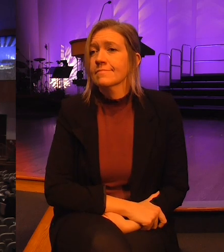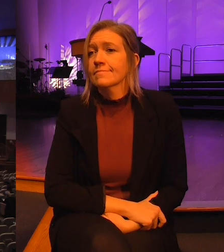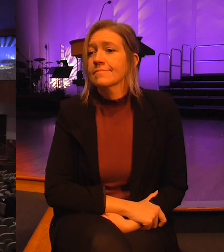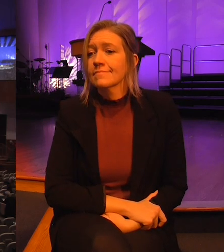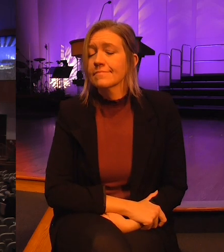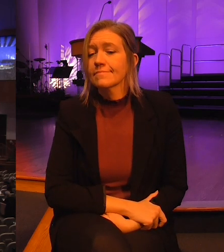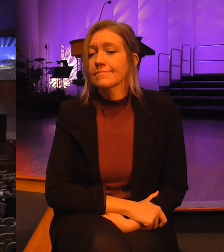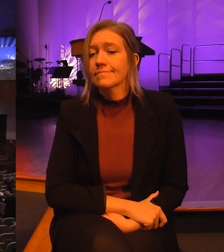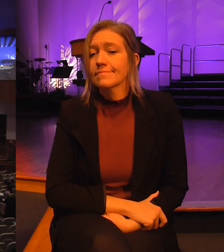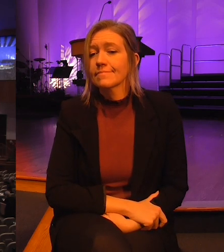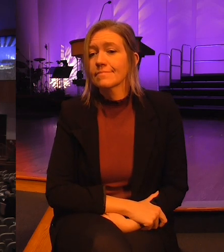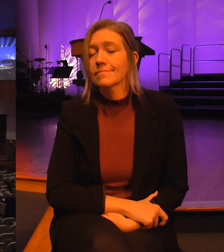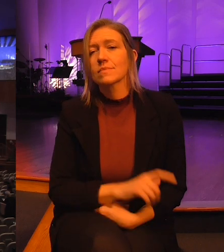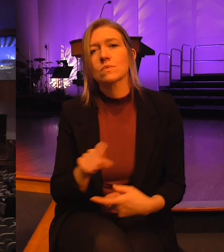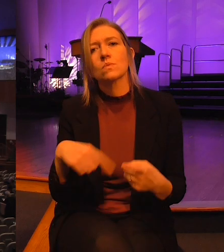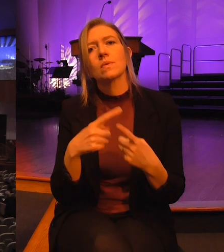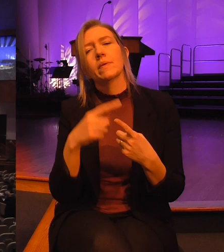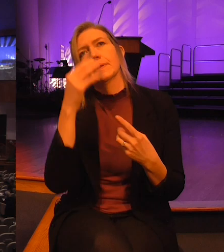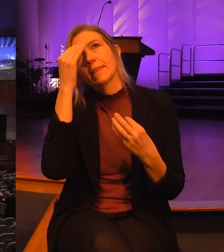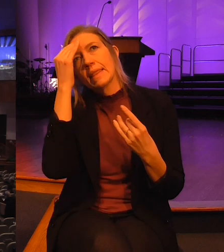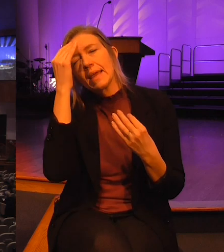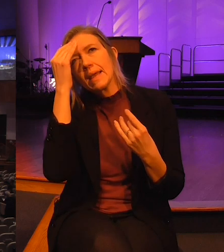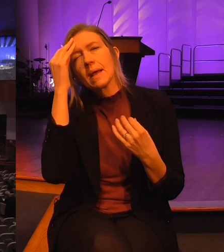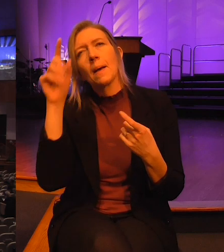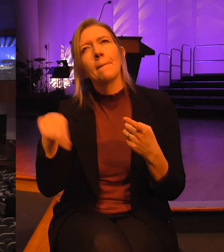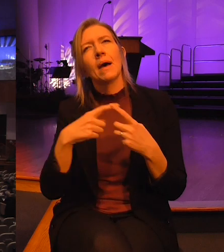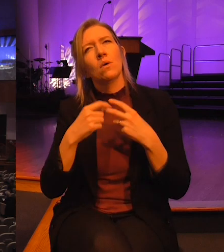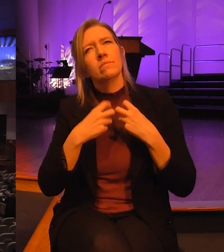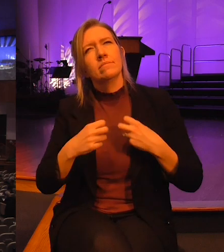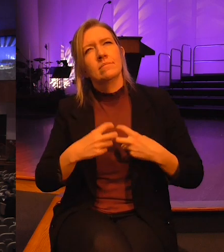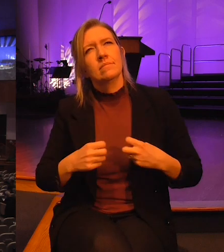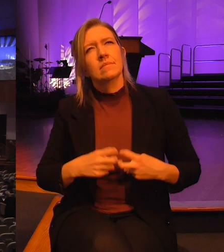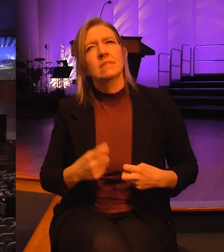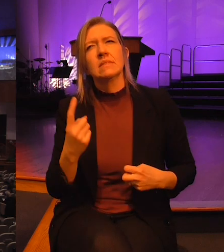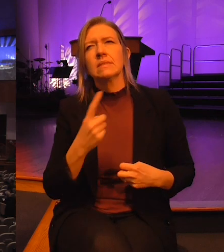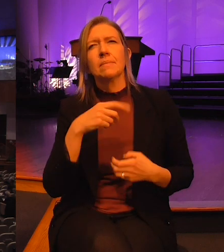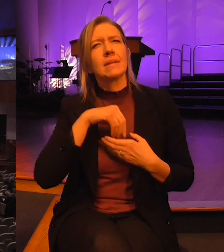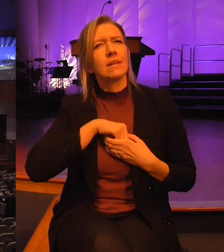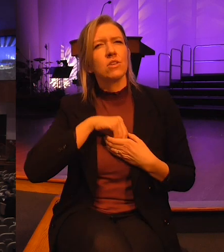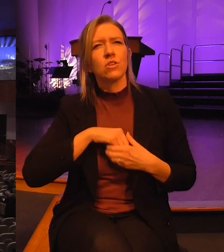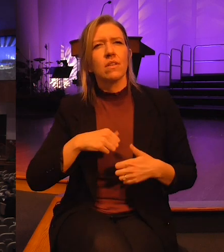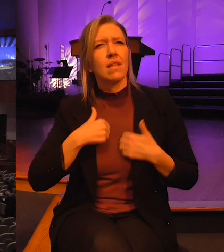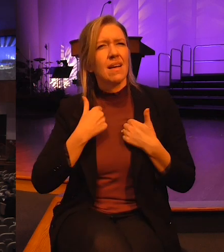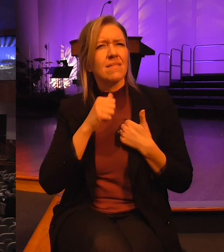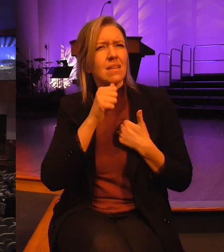y cuando pensamos en cualquier cosa. en nuestra vida interior no es bueno Hemos entendido mal lo que es,